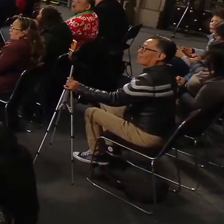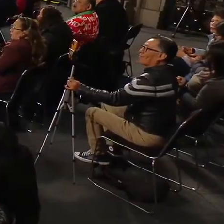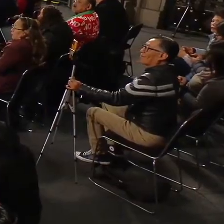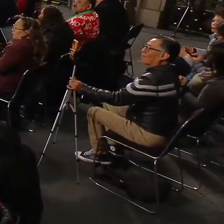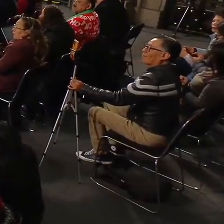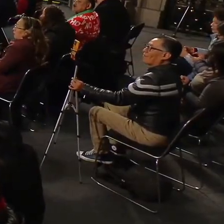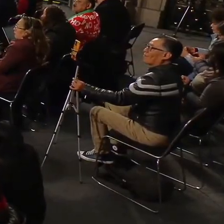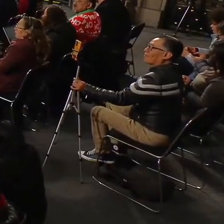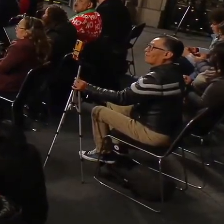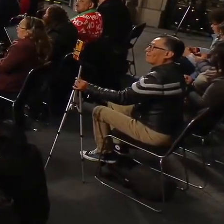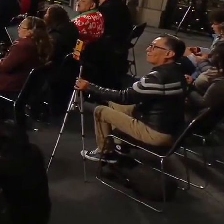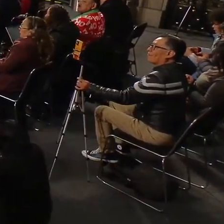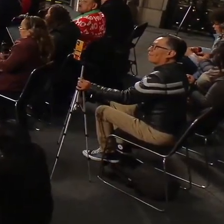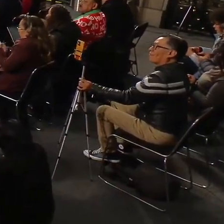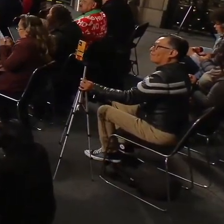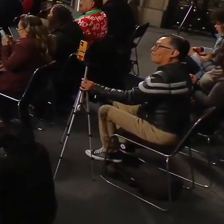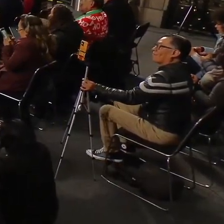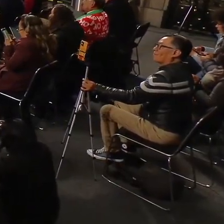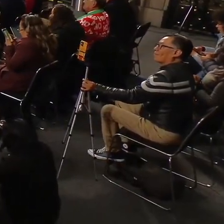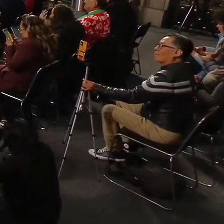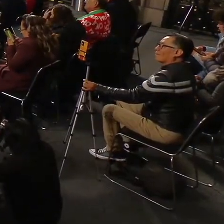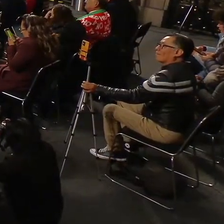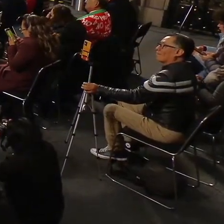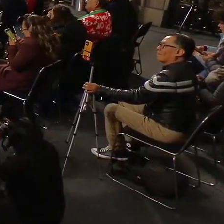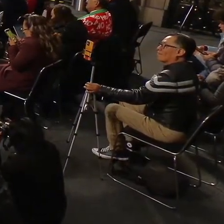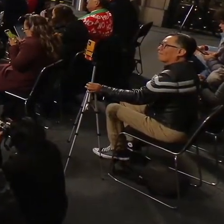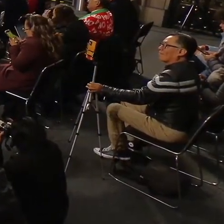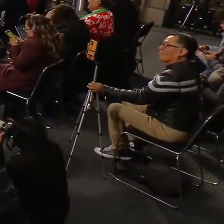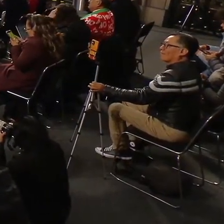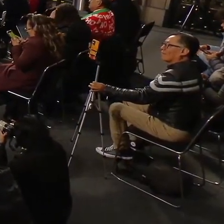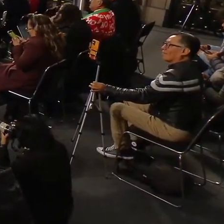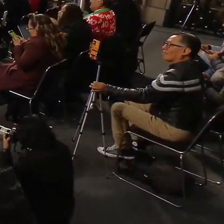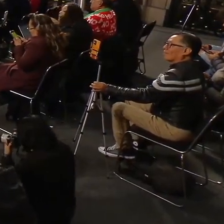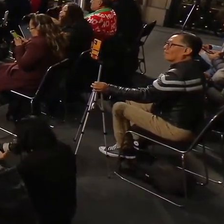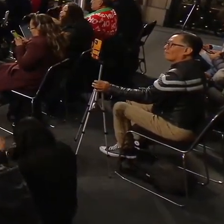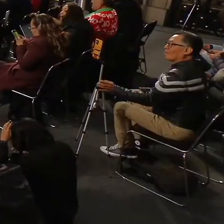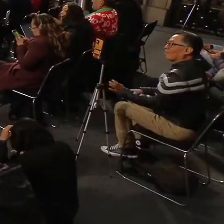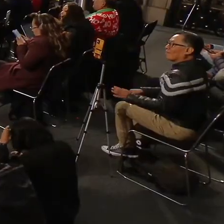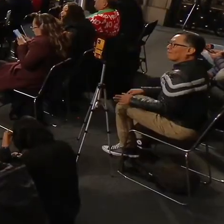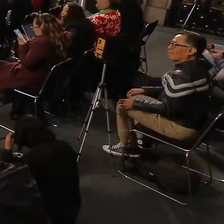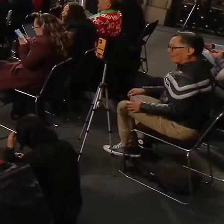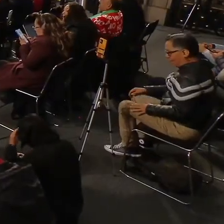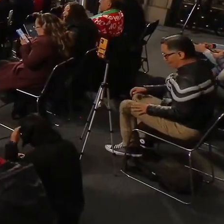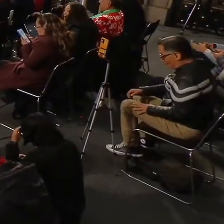tema migratorio estas pláticas que sostenido con el futuro presidente de Estados Unidos